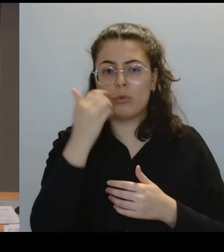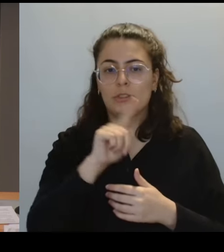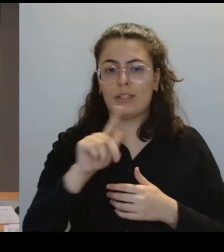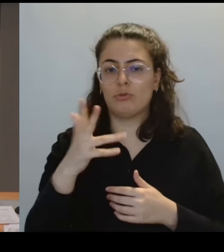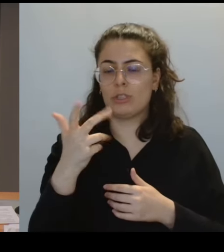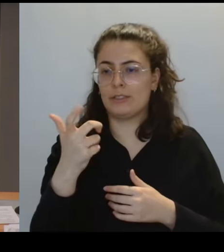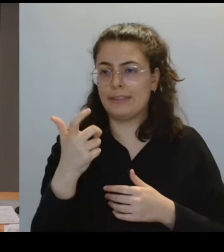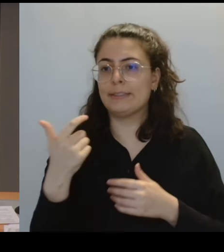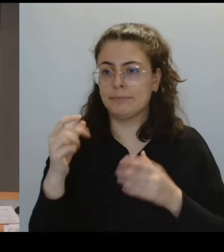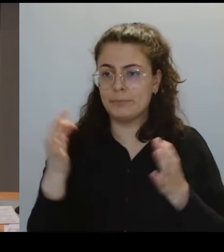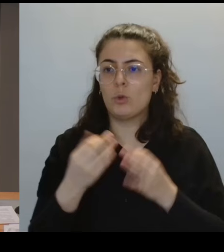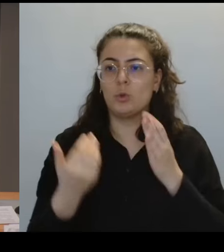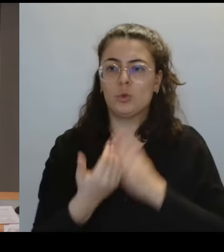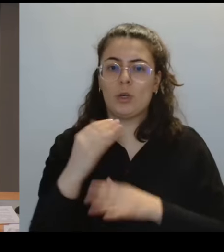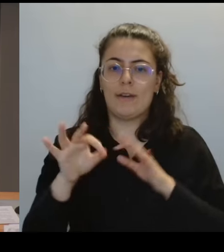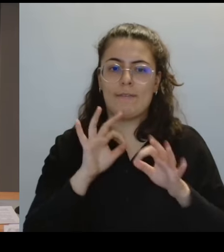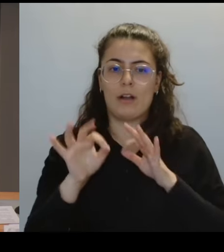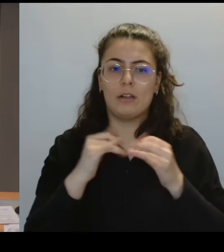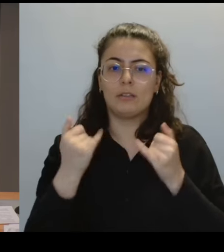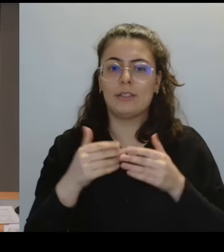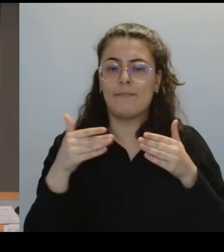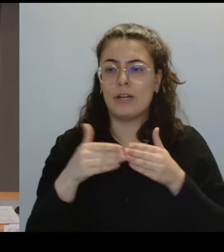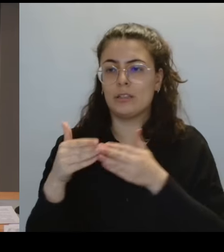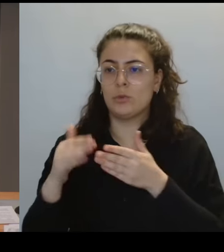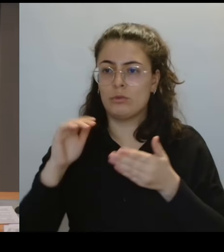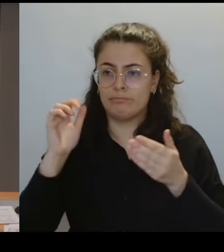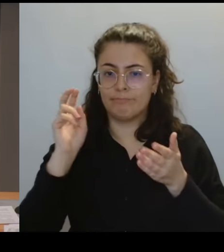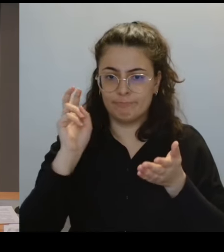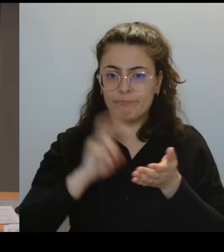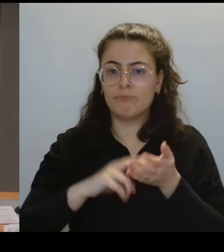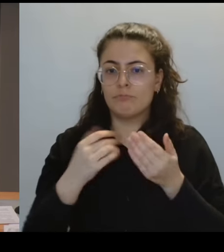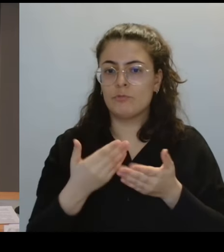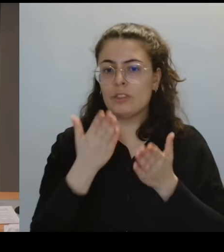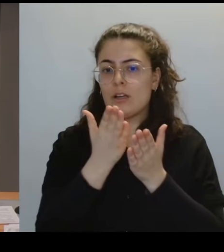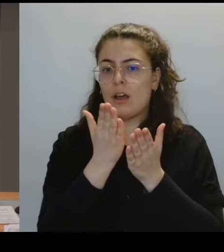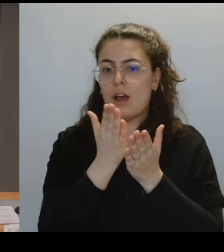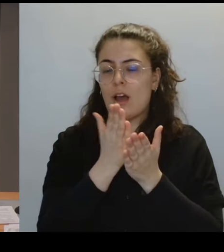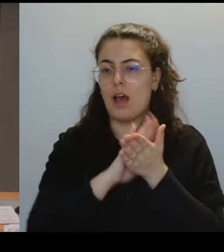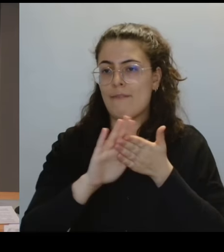einfache Abstimmung getrennt. Nach den Fraktionsvorschlägen durchzuführen. Die Wahlvorschläge können Sie